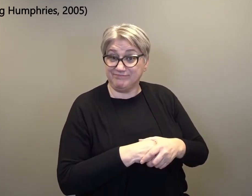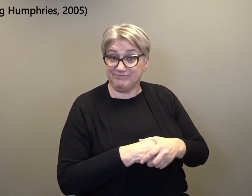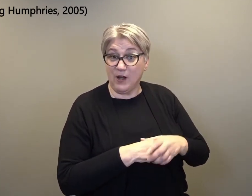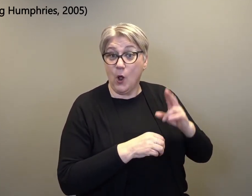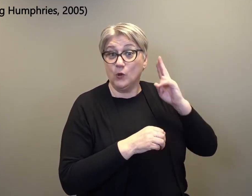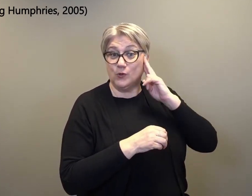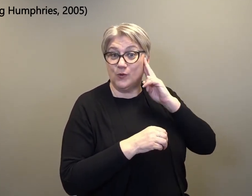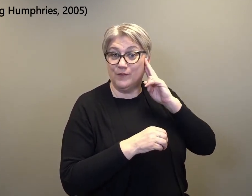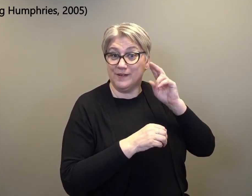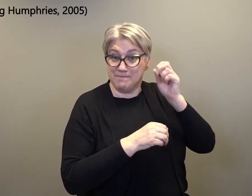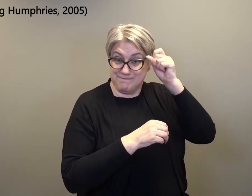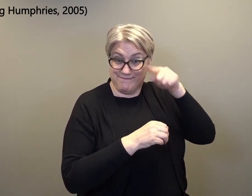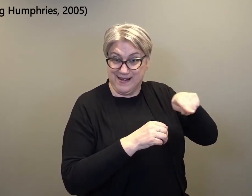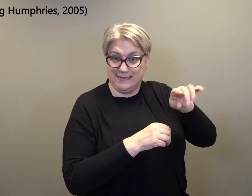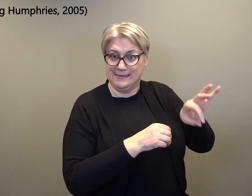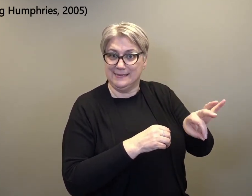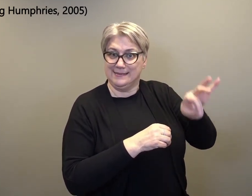Það sem gerir menningu döff einstaka